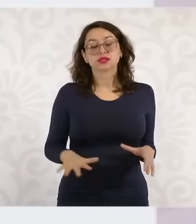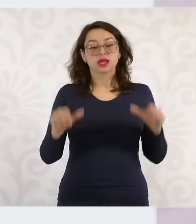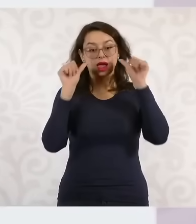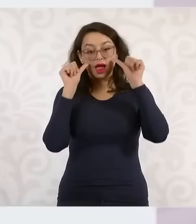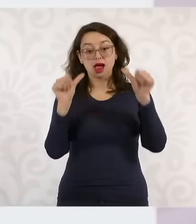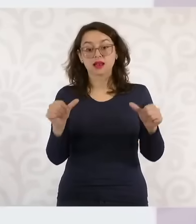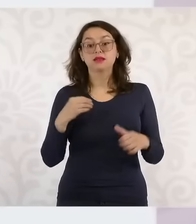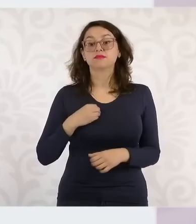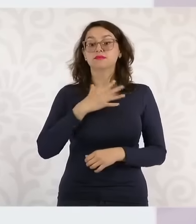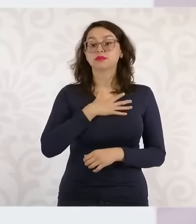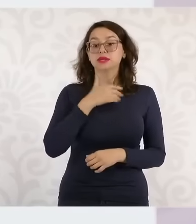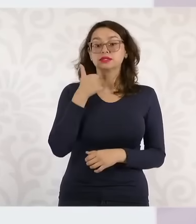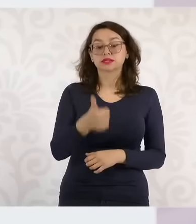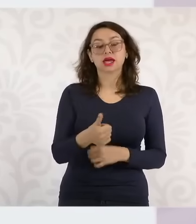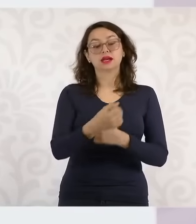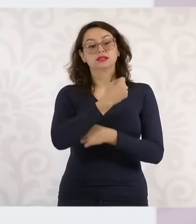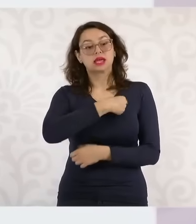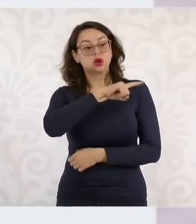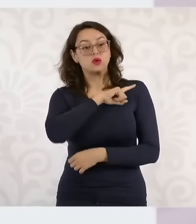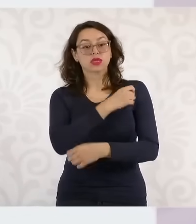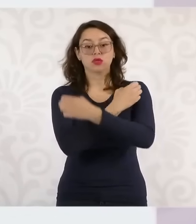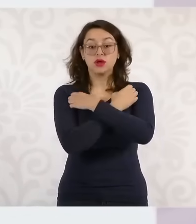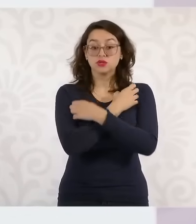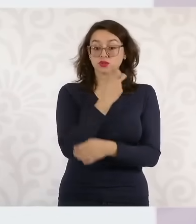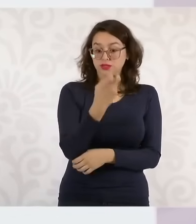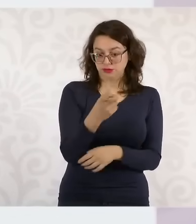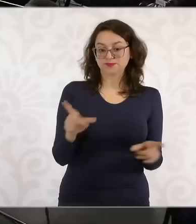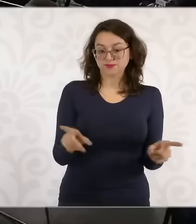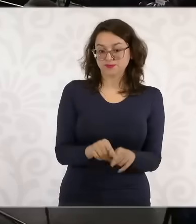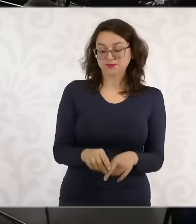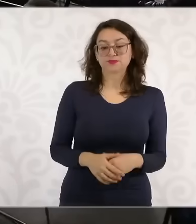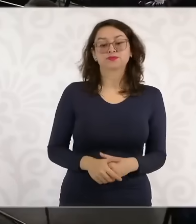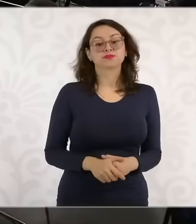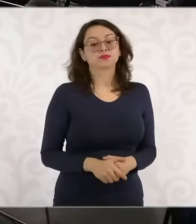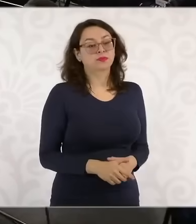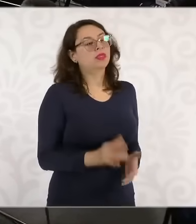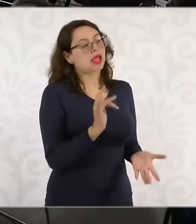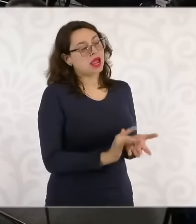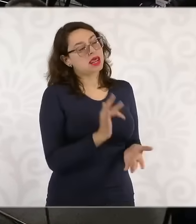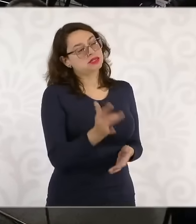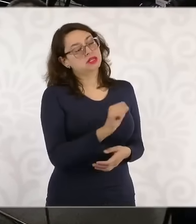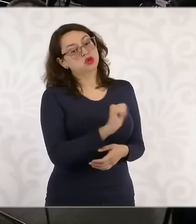bienestar, en la salud, en la educación. Eso sería. Gracias. En otra pregunta, secretaria,